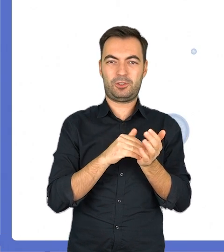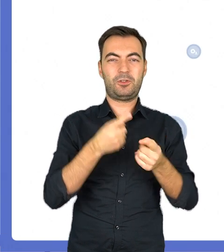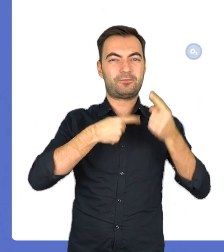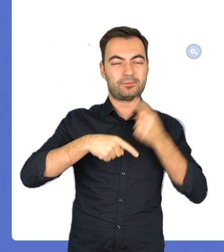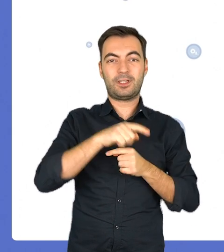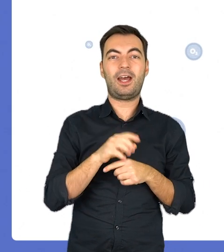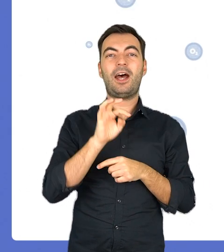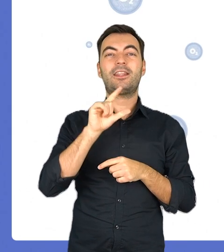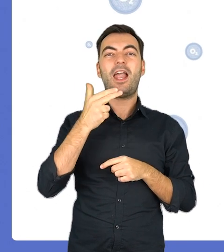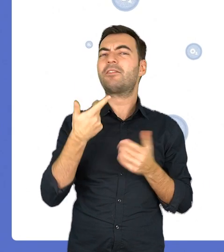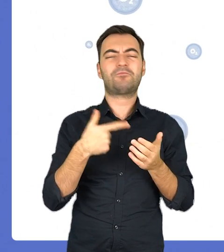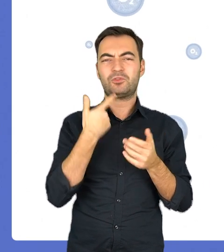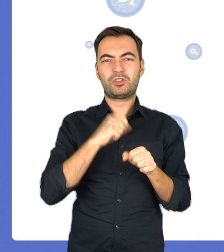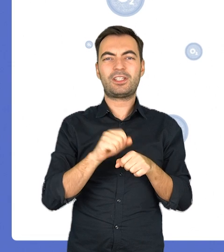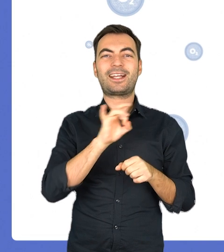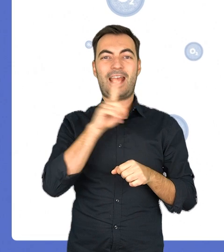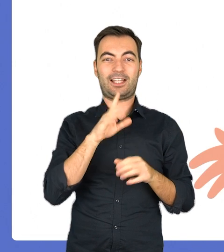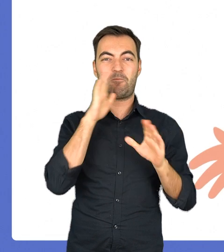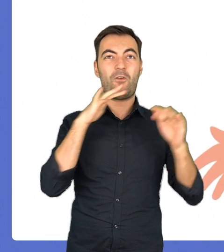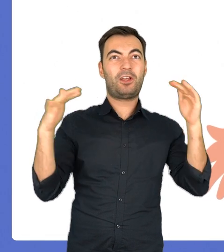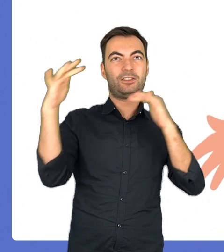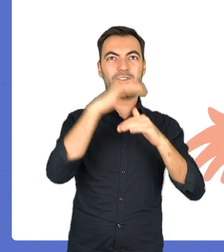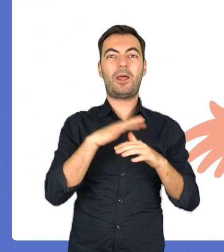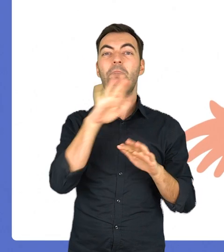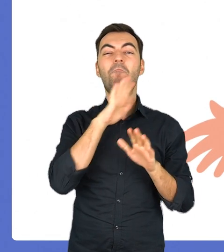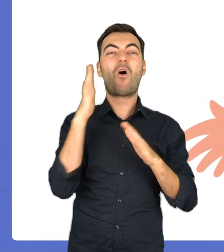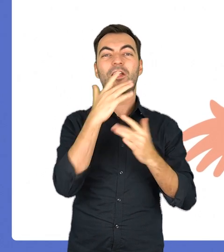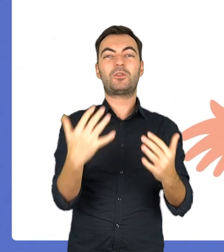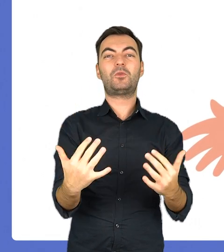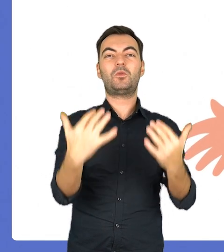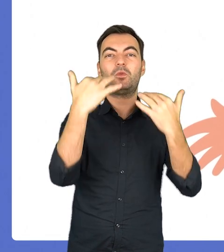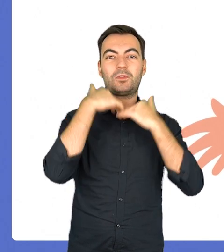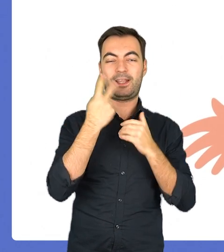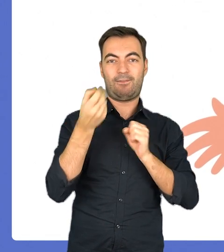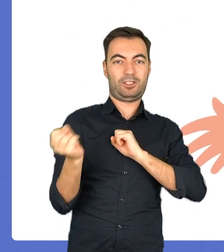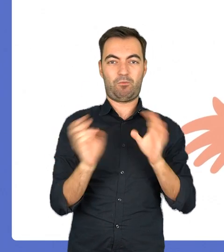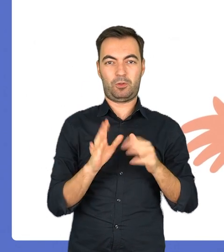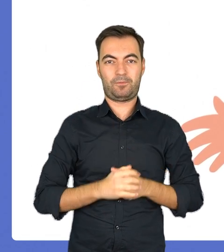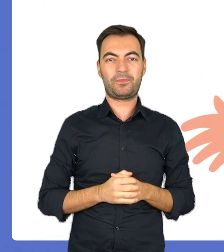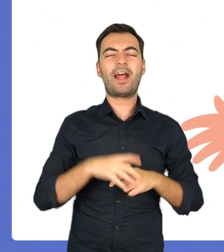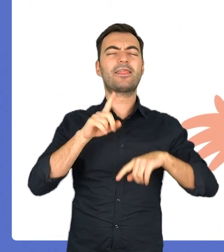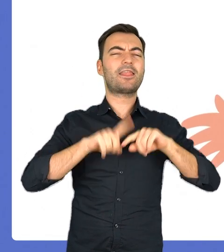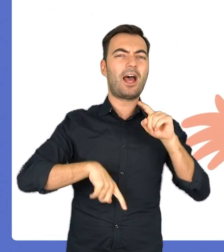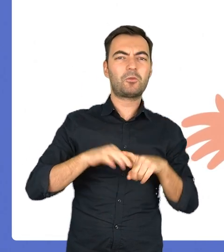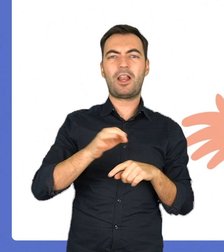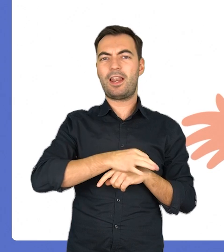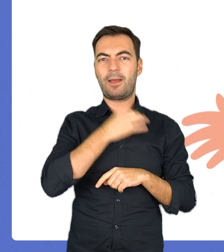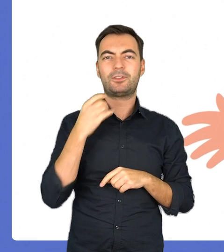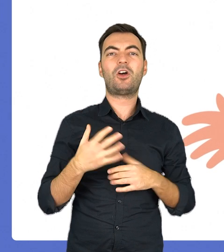Tlen to gaz który znajduje się w powietrzu. Powietrze trafia do organizmu dwoma drogami. Bardziej naturalne jest dla nas